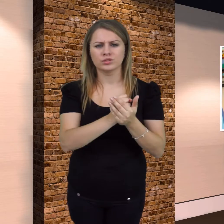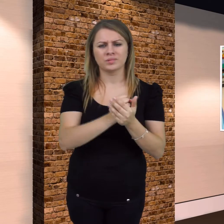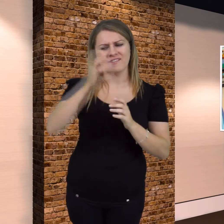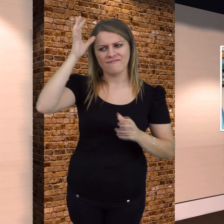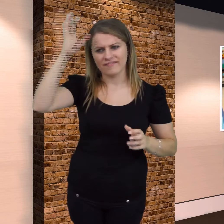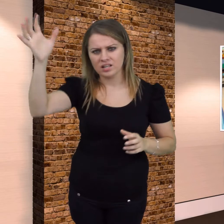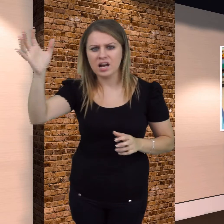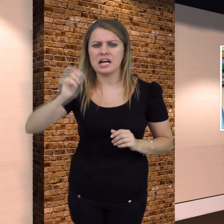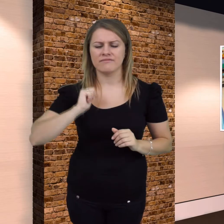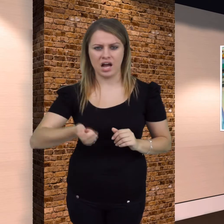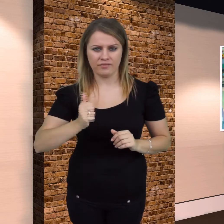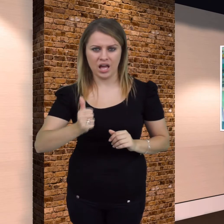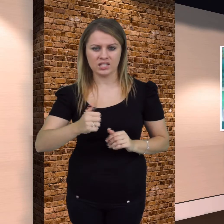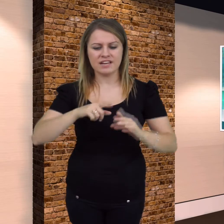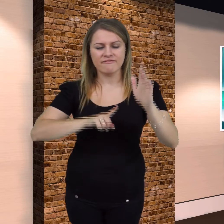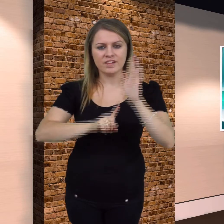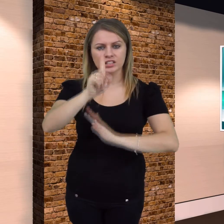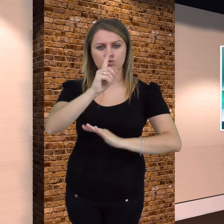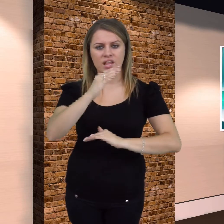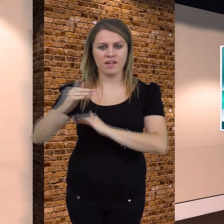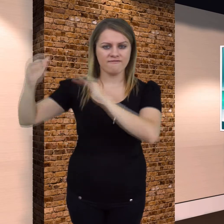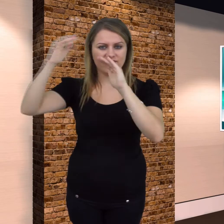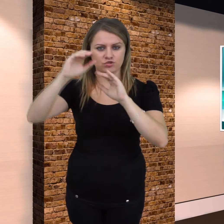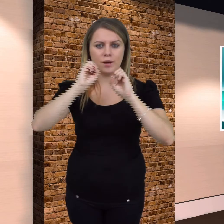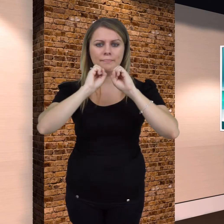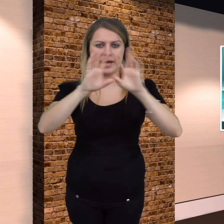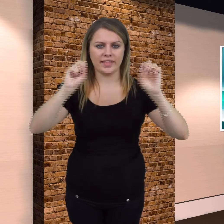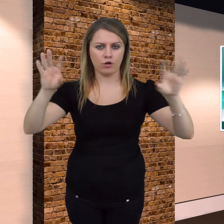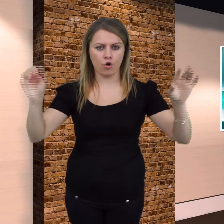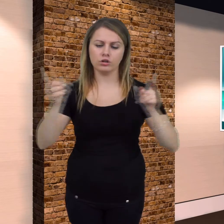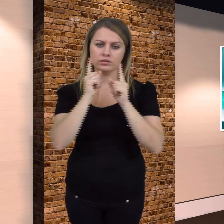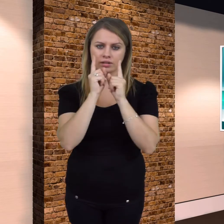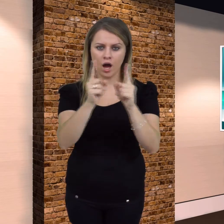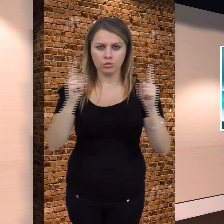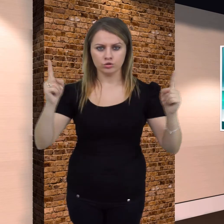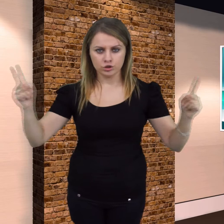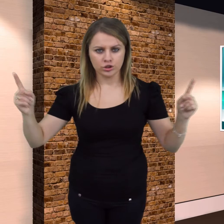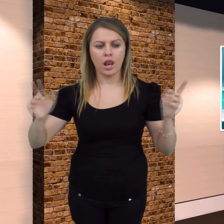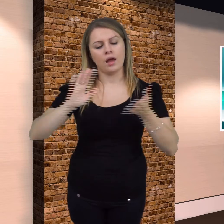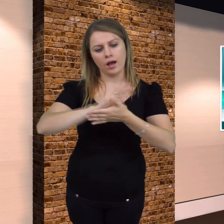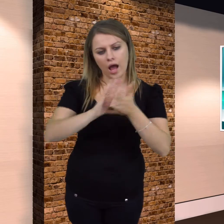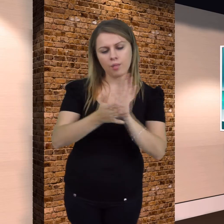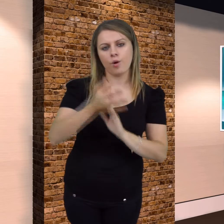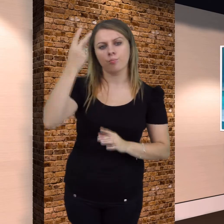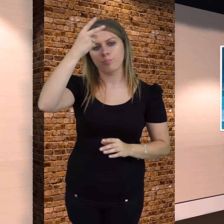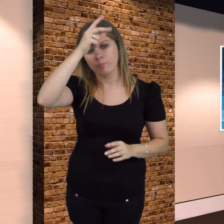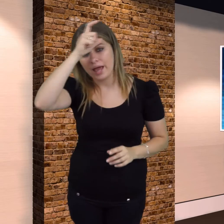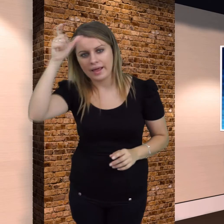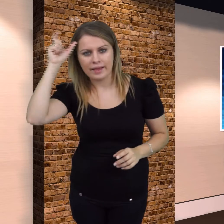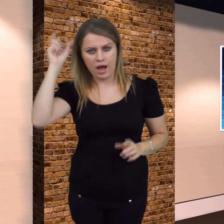Opiekunka w klubie dziecięcym musi mieć odpowiednie kwalifikacje. Wykształcenie wyższe magisterskie lub pielęgniarskie.